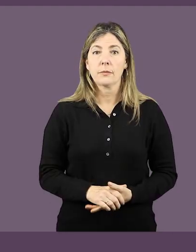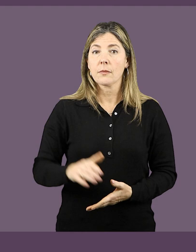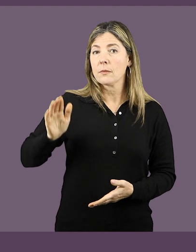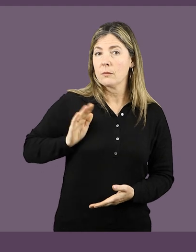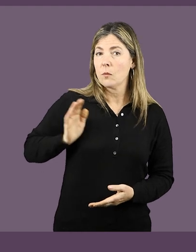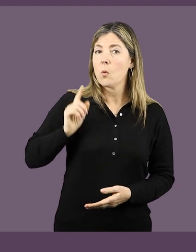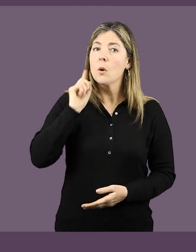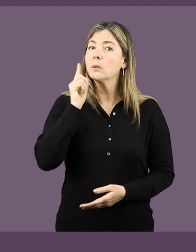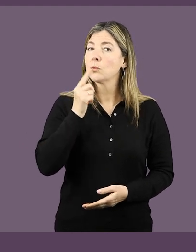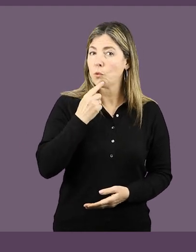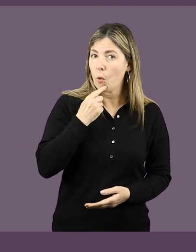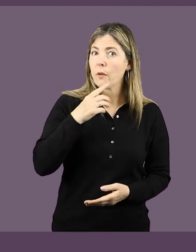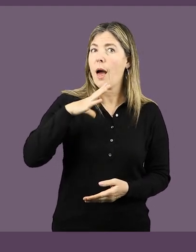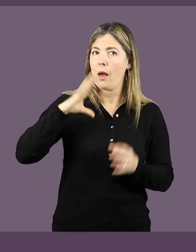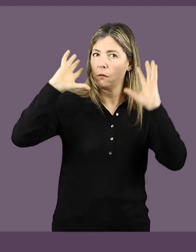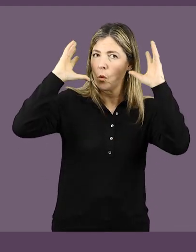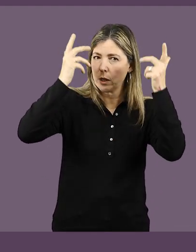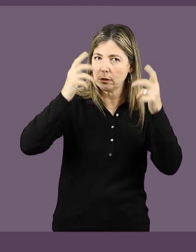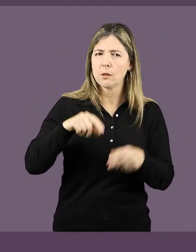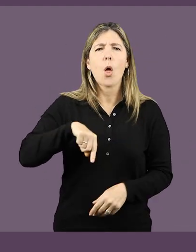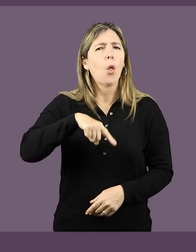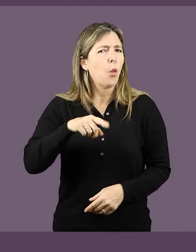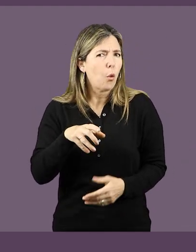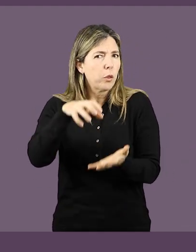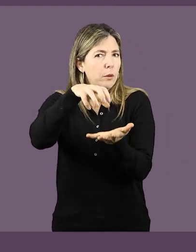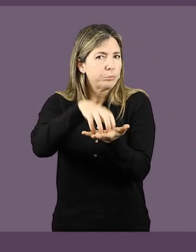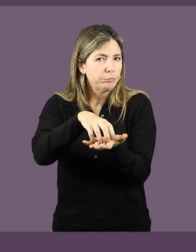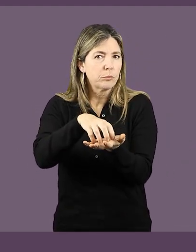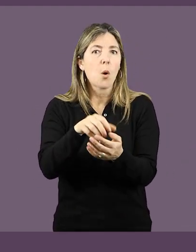¿Cuándo y dónde es la atención para las mujeres sordas que viven violencia?